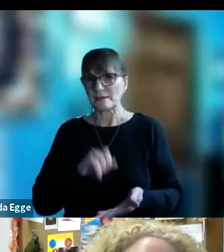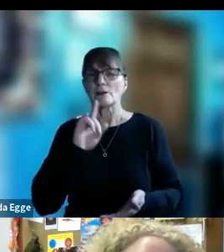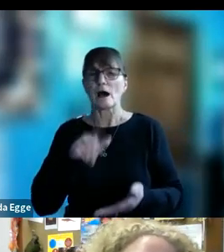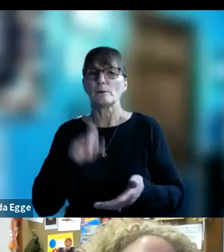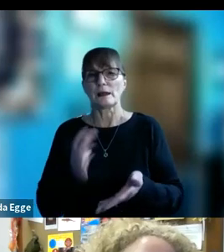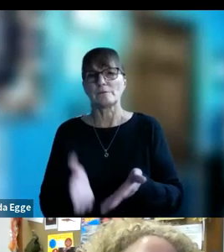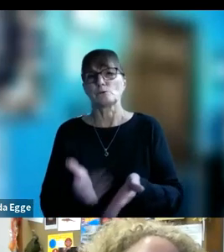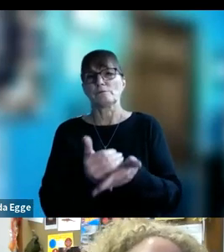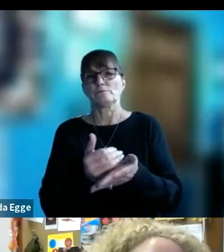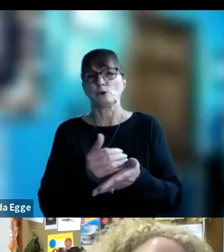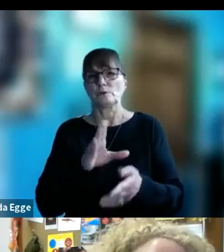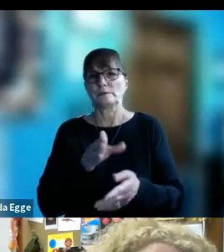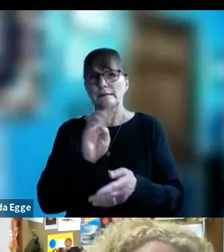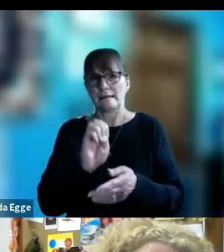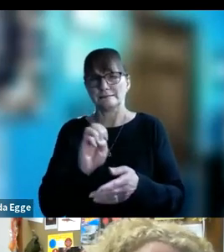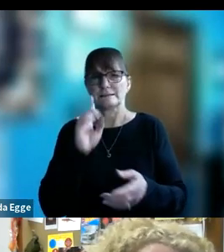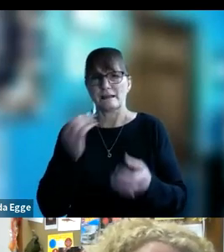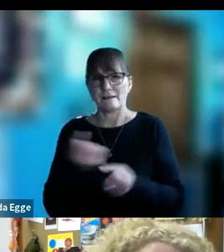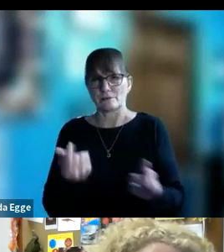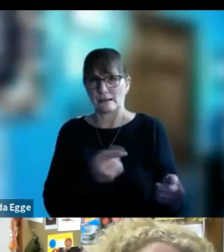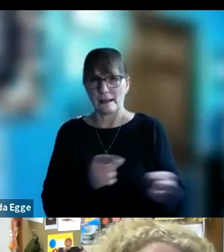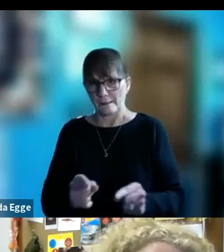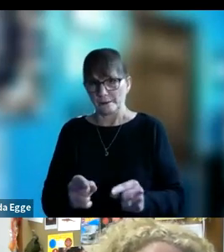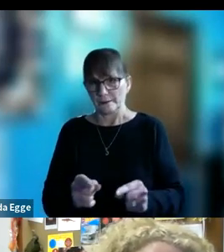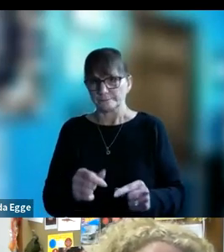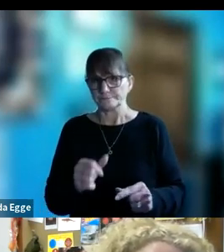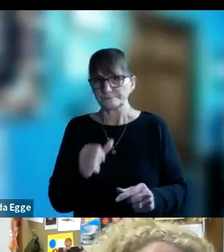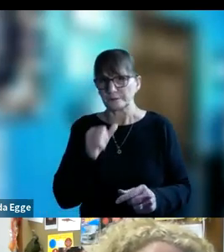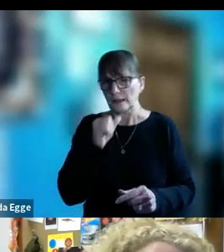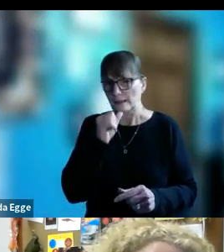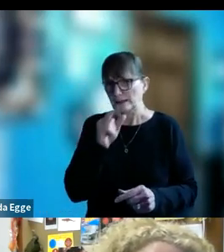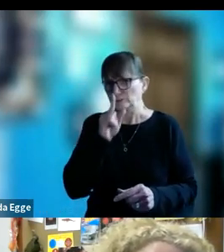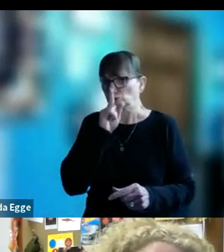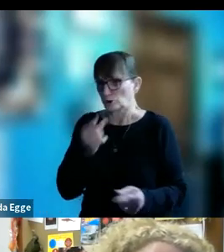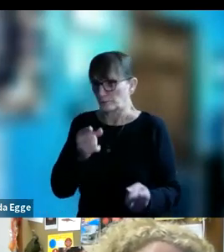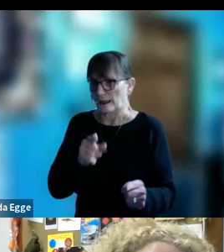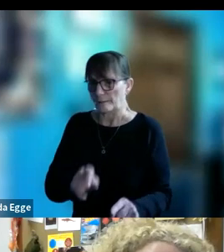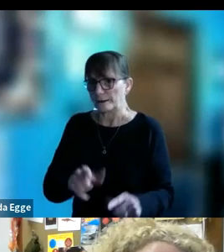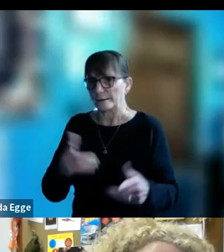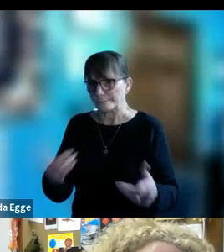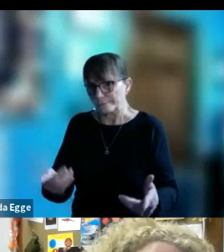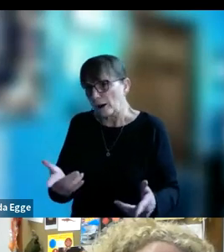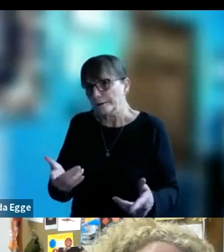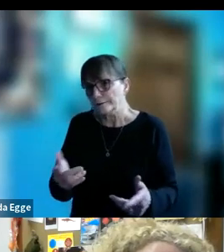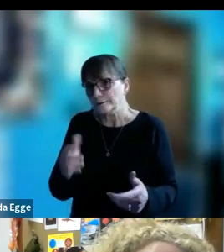para ver todo lo que estaba pasando. Eso no debería ocurrir. Creo que yo definitivamente apelaría algo así